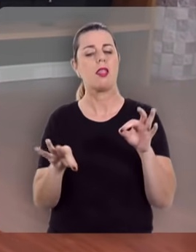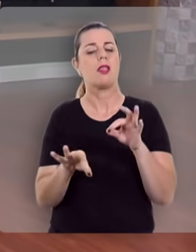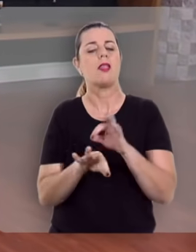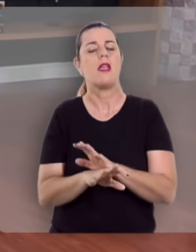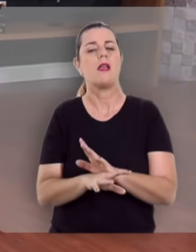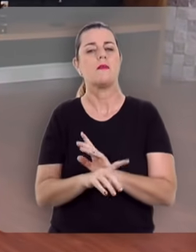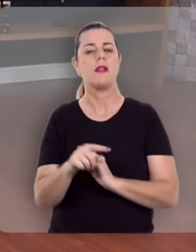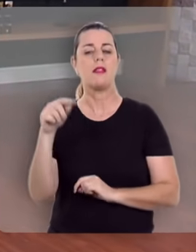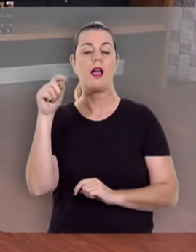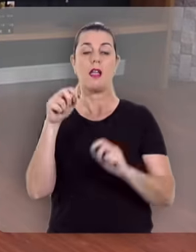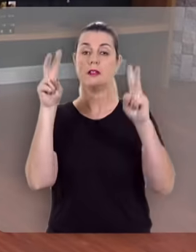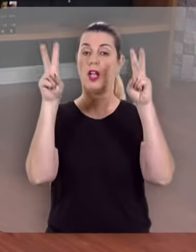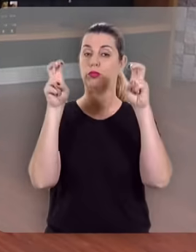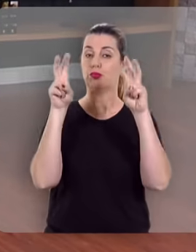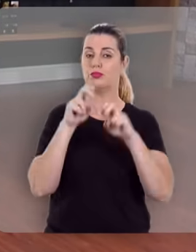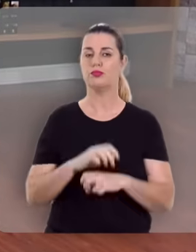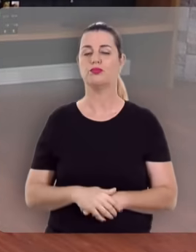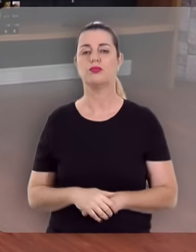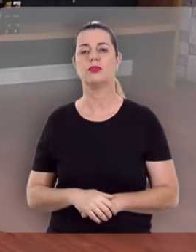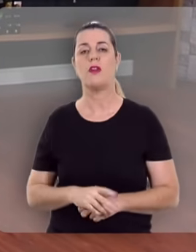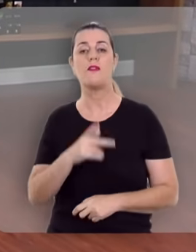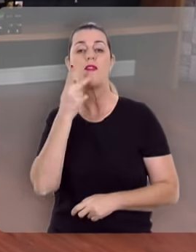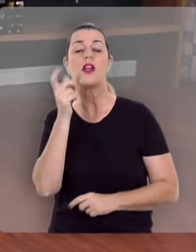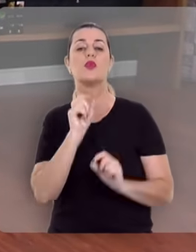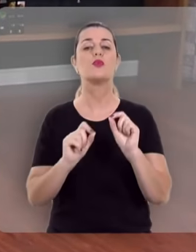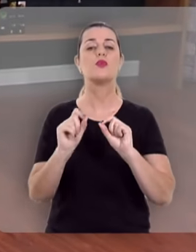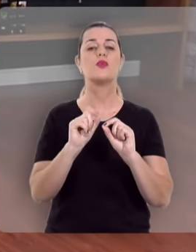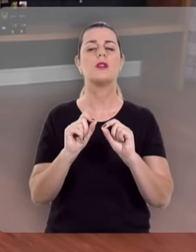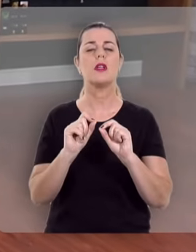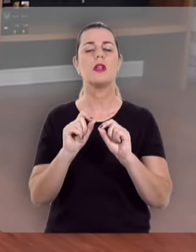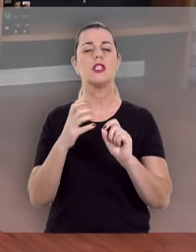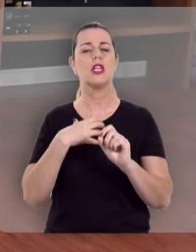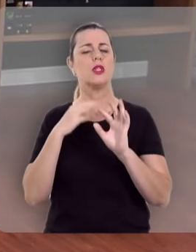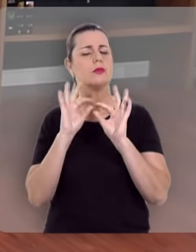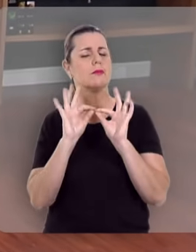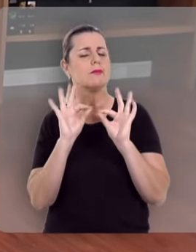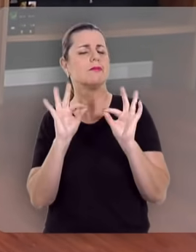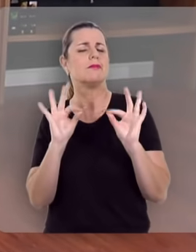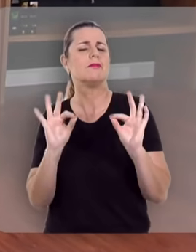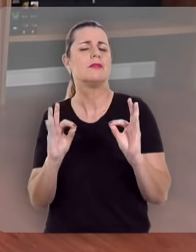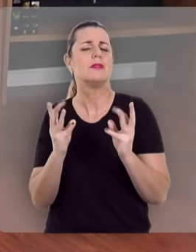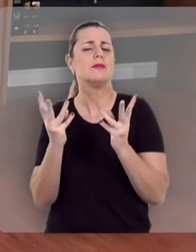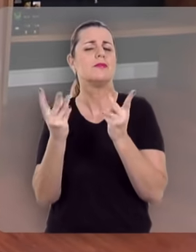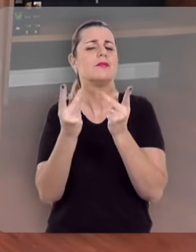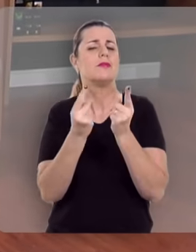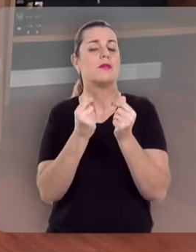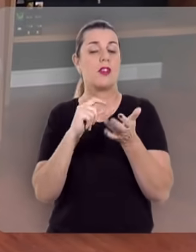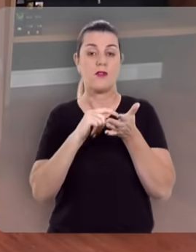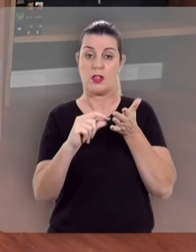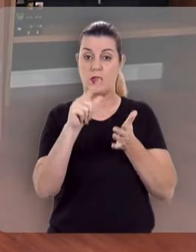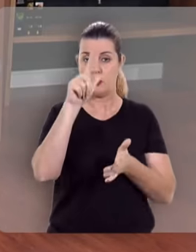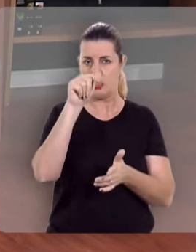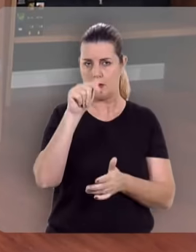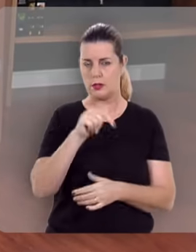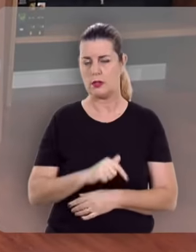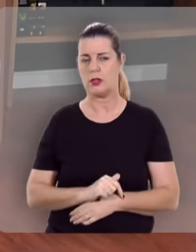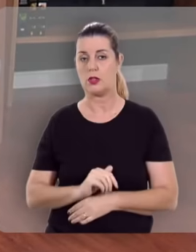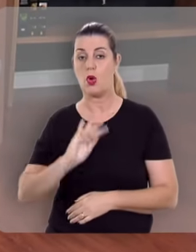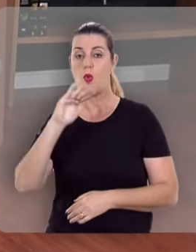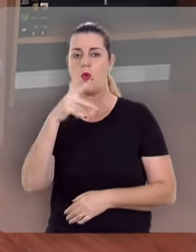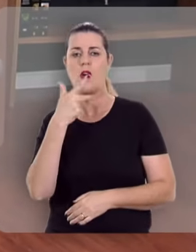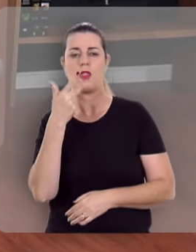esta matéria este assunto dizendo uma coisa sublime no Versículo 17 quando eu disse visto